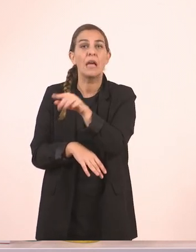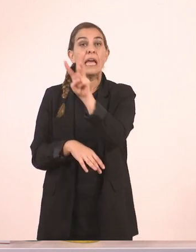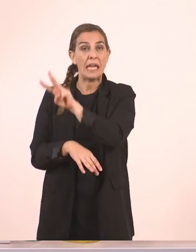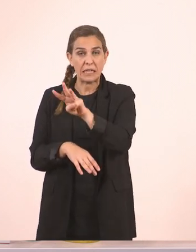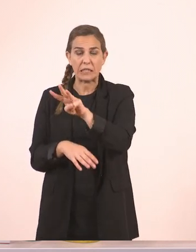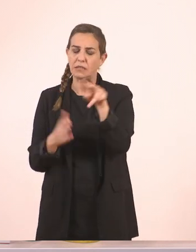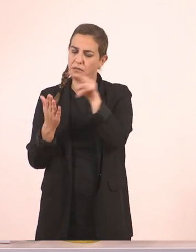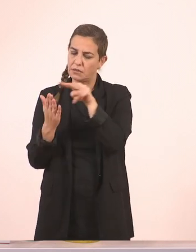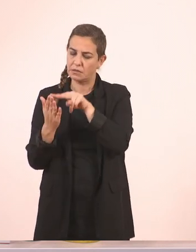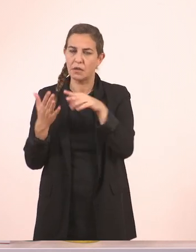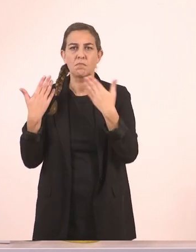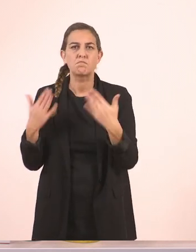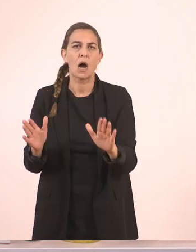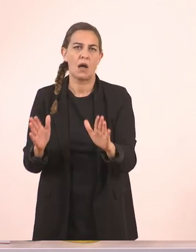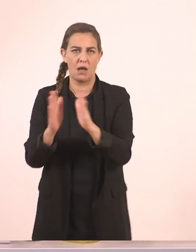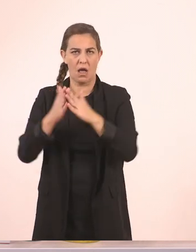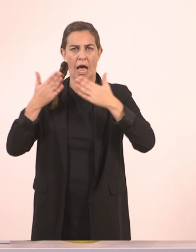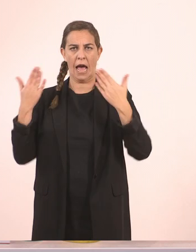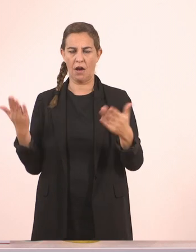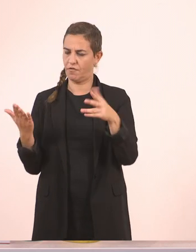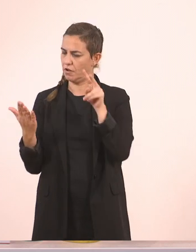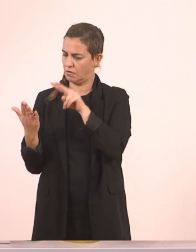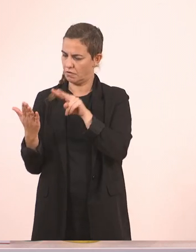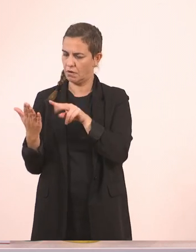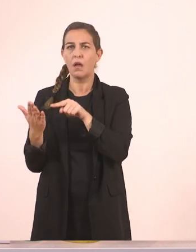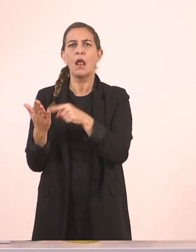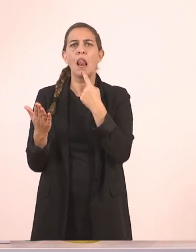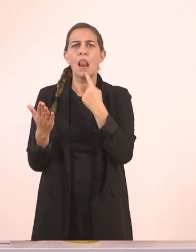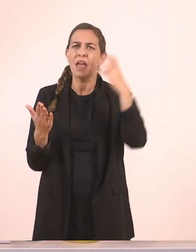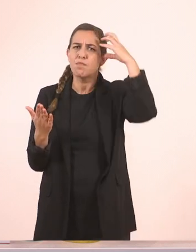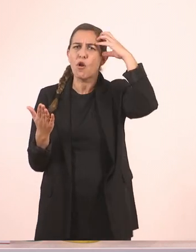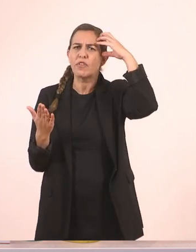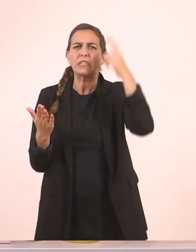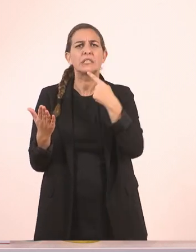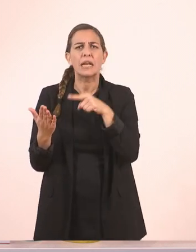και είδανε ότι έλεγαν οι προφήτες πως θα γεννηθεί ο Χριστός,